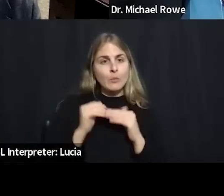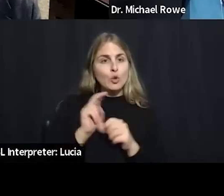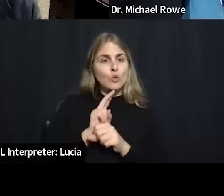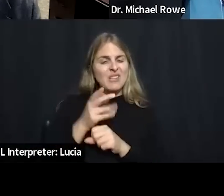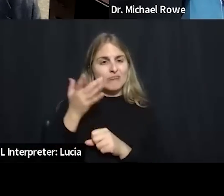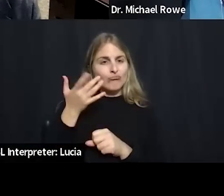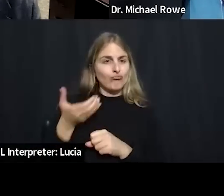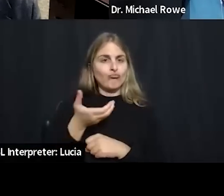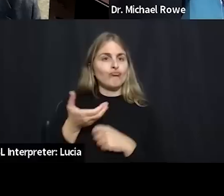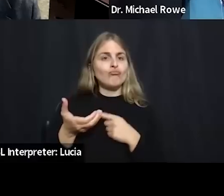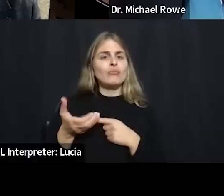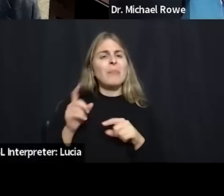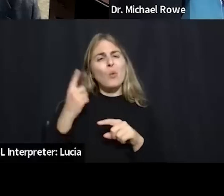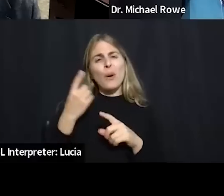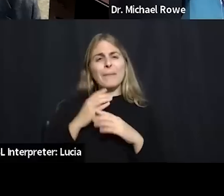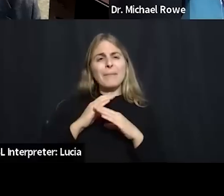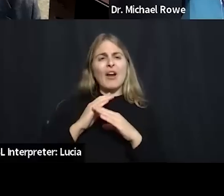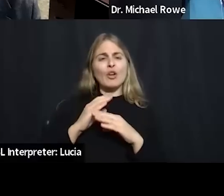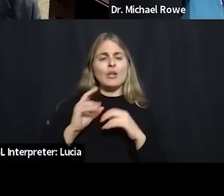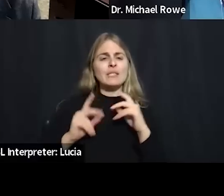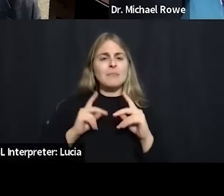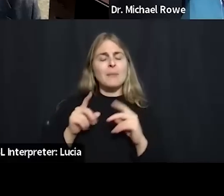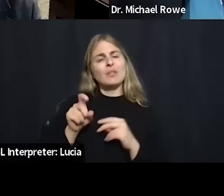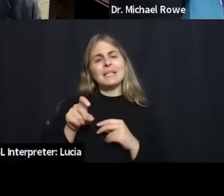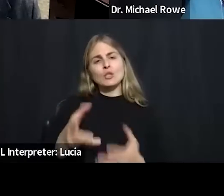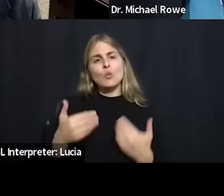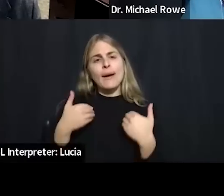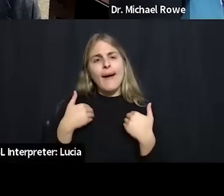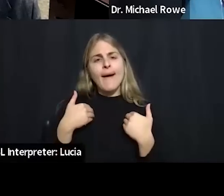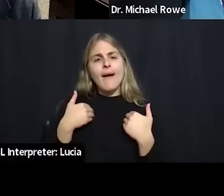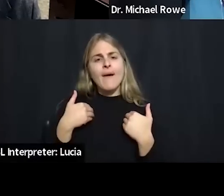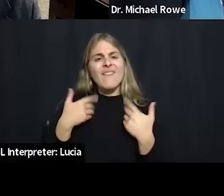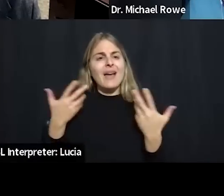Pero la barrera era que la gente necesitaba tener una relación existente